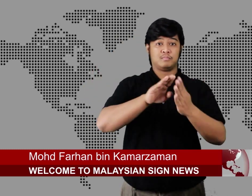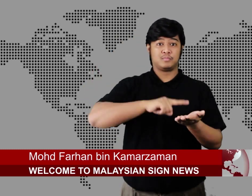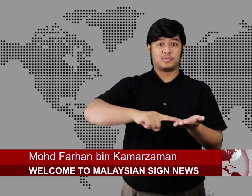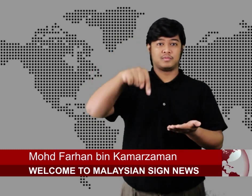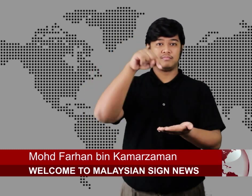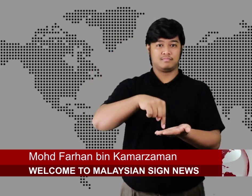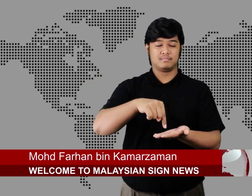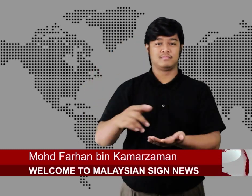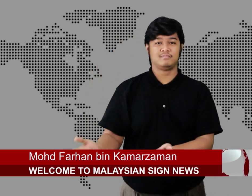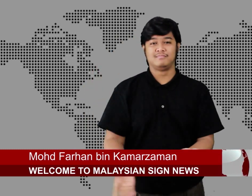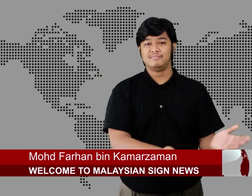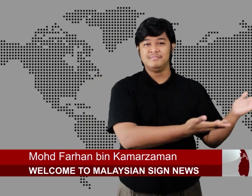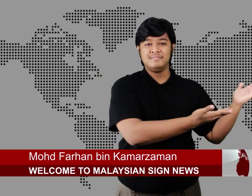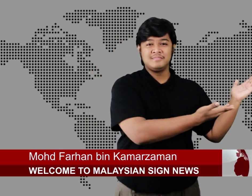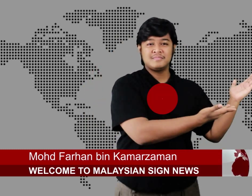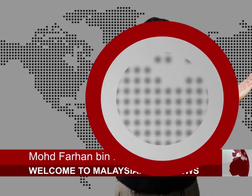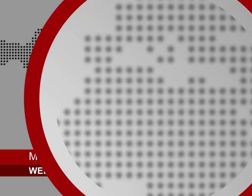Berita minggu ini berikut ialah..